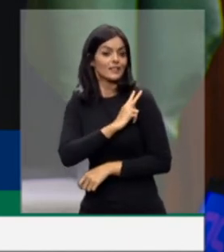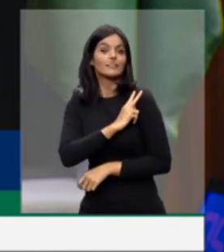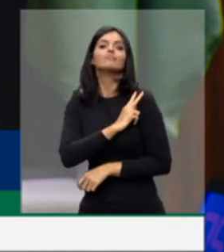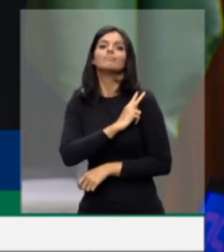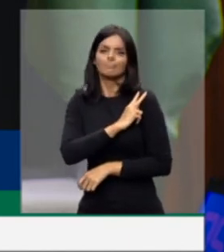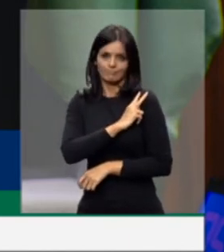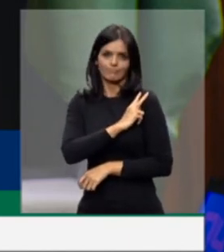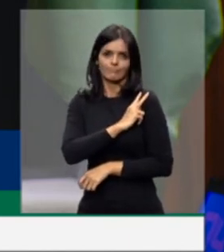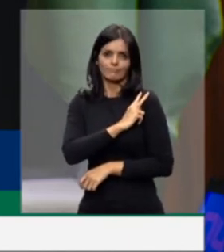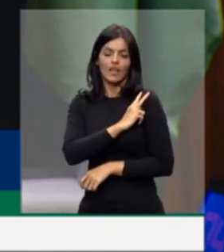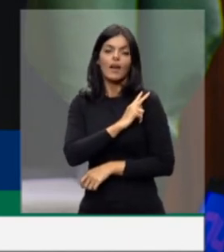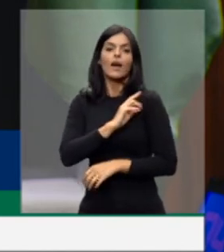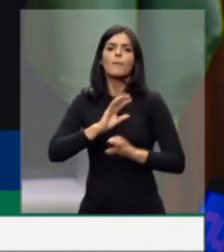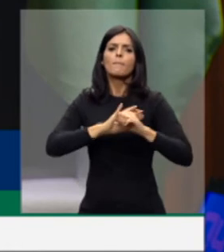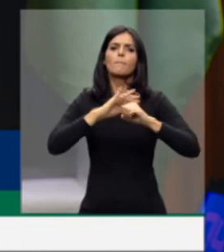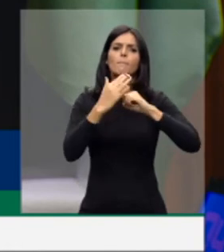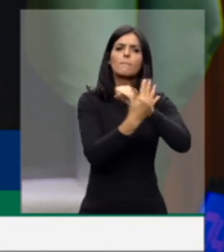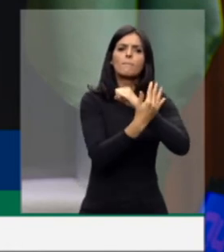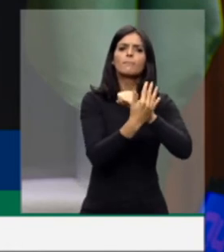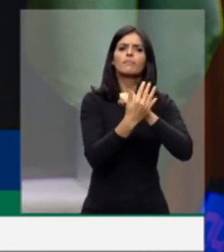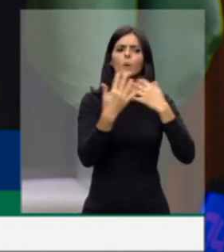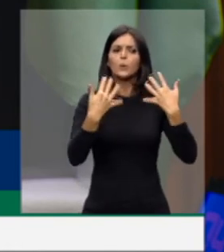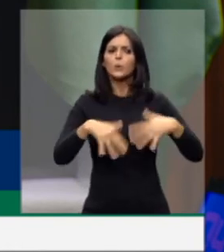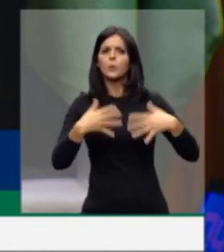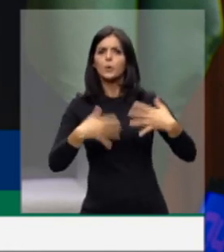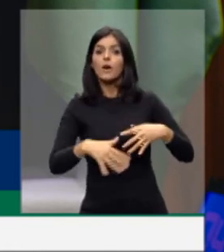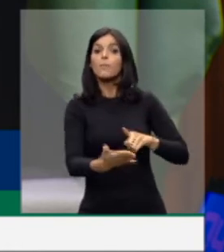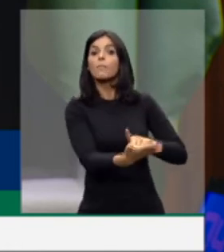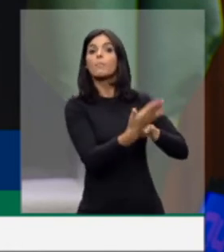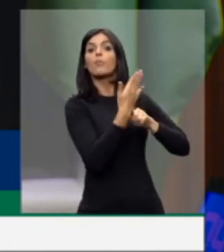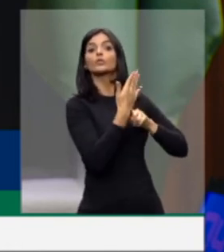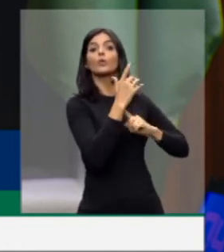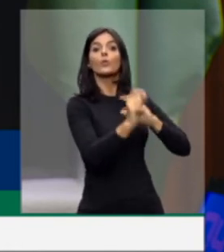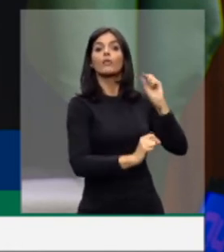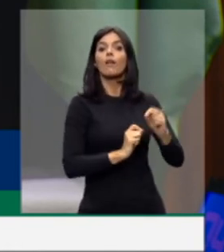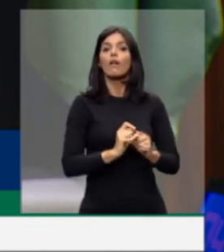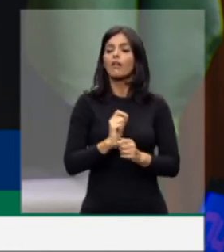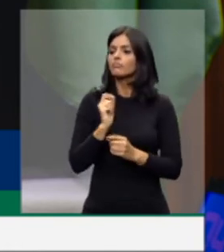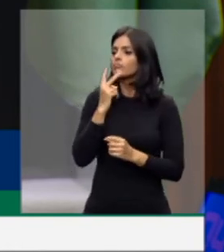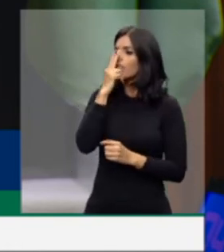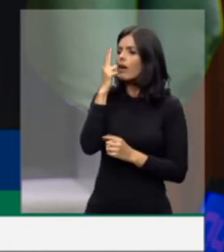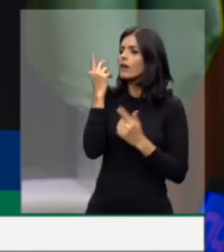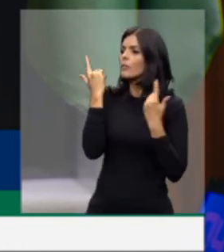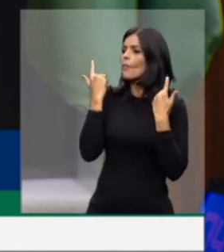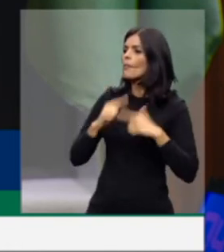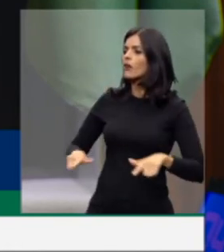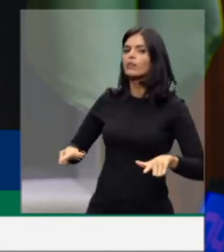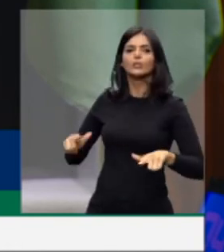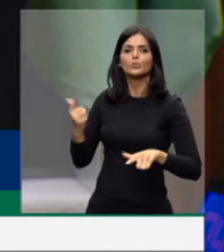COMINAÇÃO COMO UMA NAÇÃO, COMEÇAMOS PELA BASE, DA CRECHE, DA EDUCAÇÃO INFANTIL, O ENSINO FUNDAMENTAL E O ENSINO MÉDIO. E A PANDEMIA MOSTROU PARA NÓS A